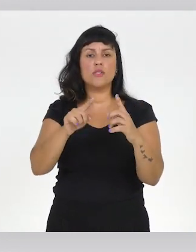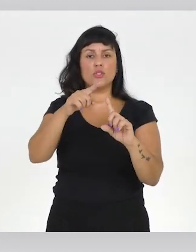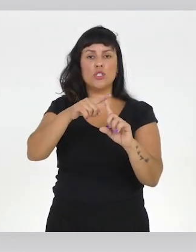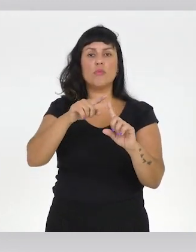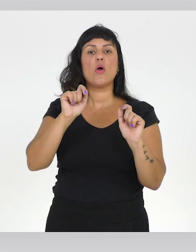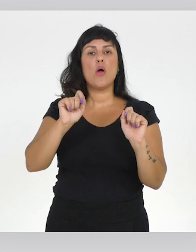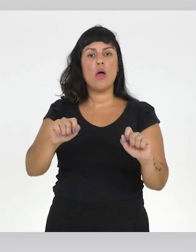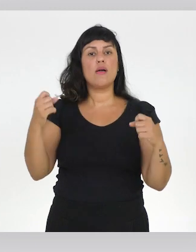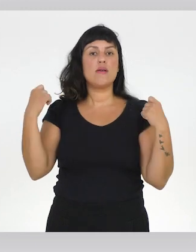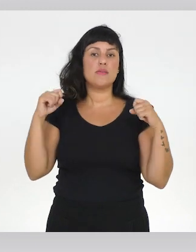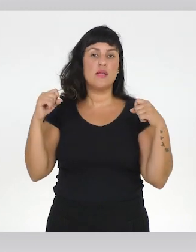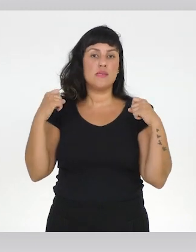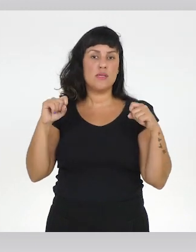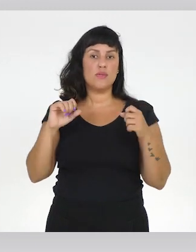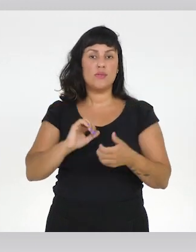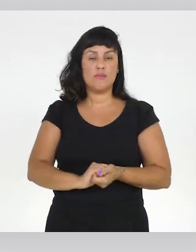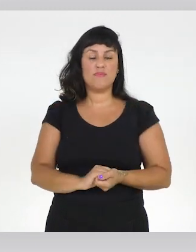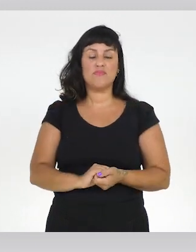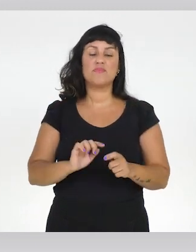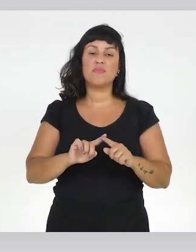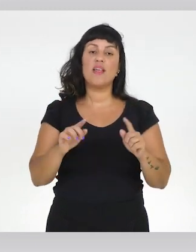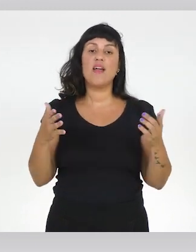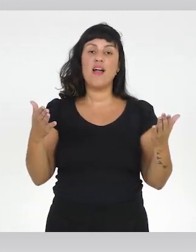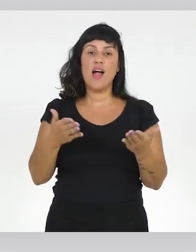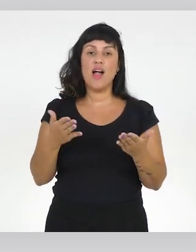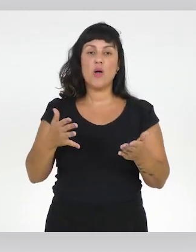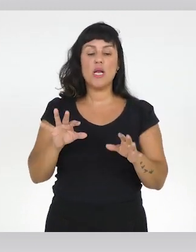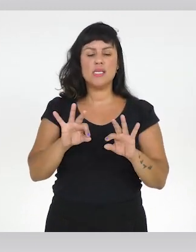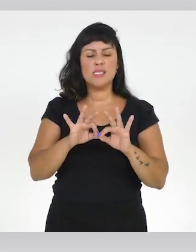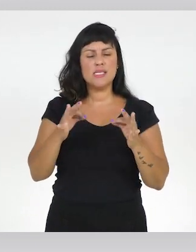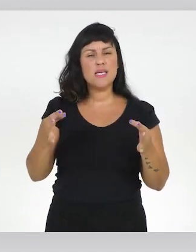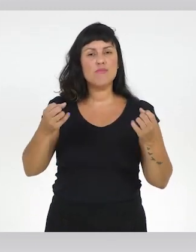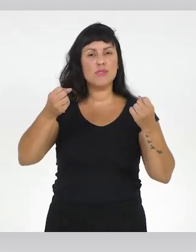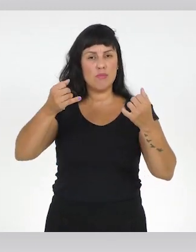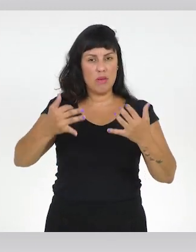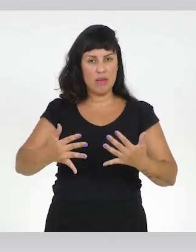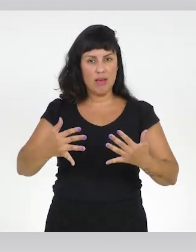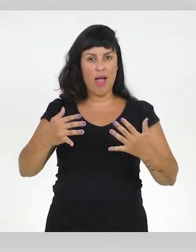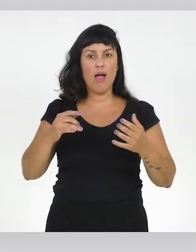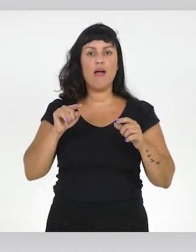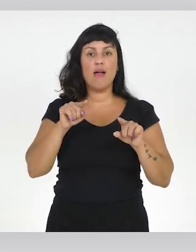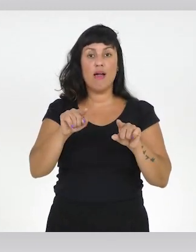e muito simplificada, eu vou trazer aqui para vocês alguns tratamentos baseados